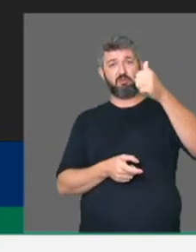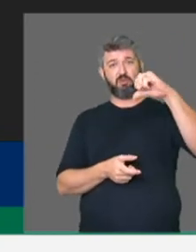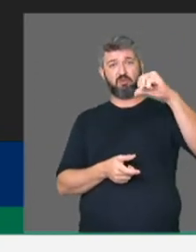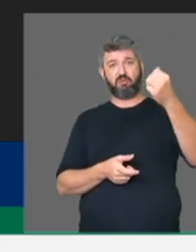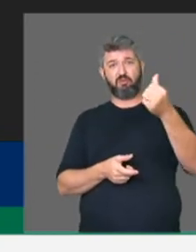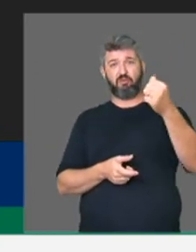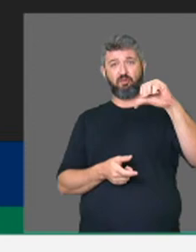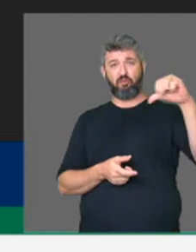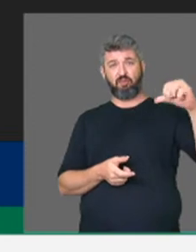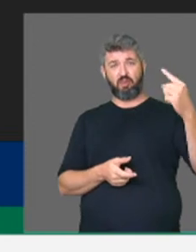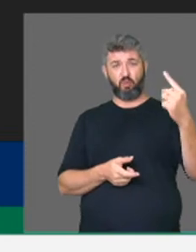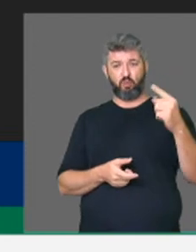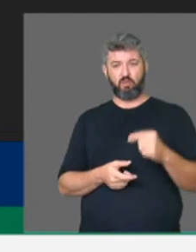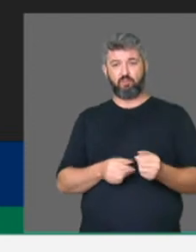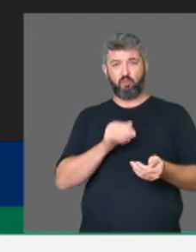MILHARES E MILHARES DE EMPREGOS QUE DEPENDEM DESSA